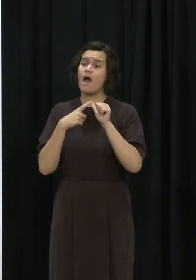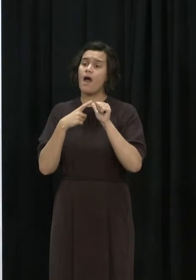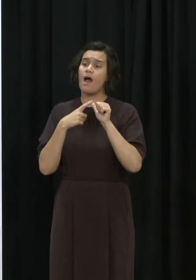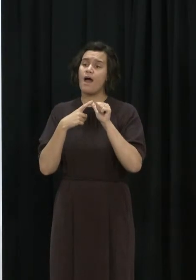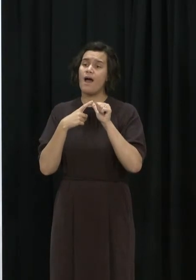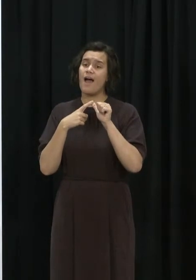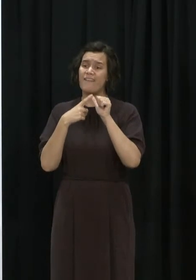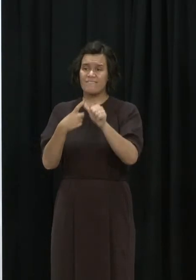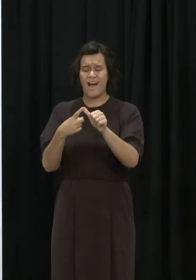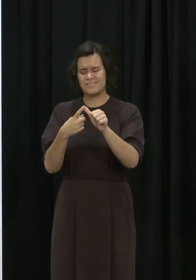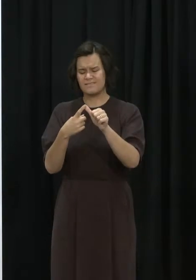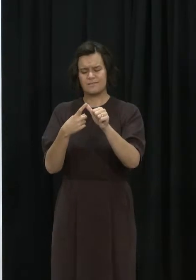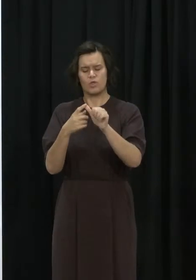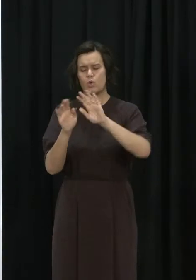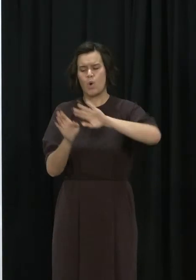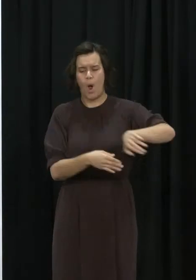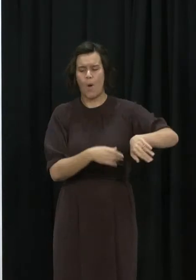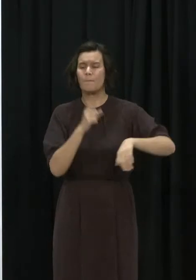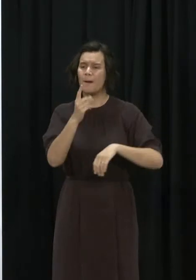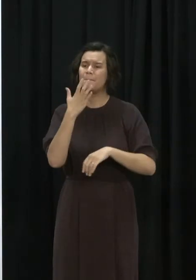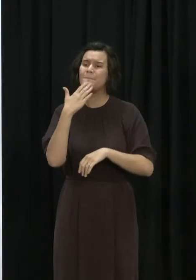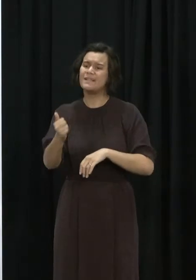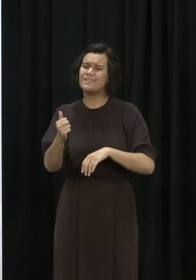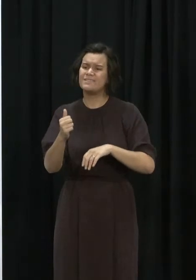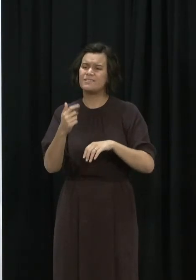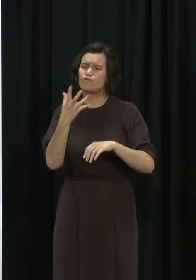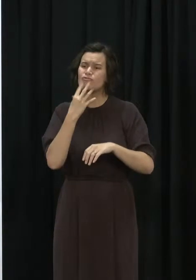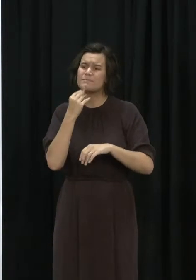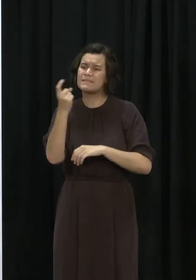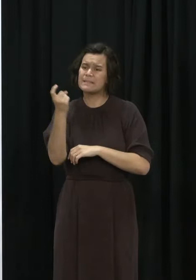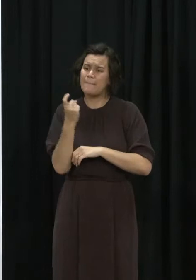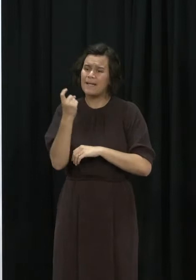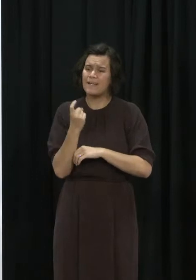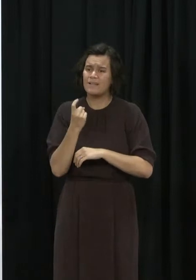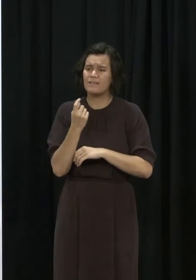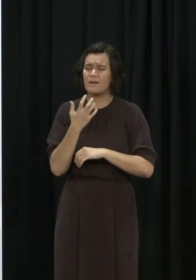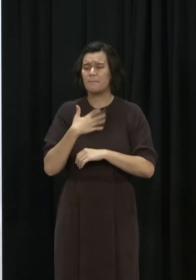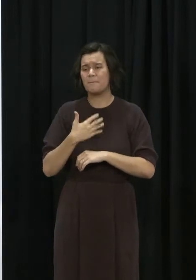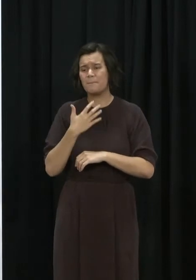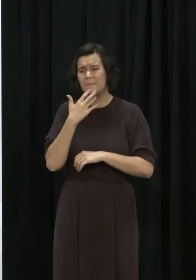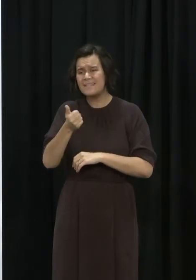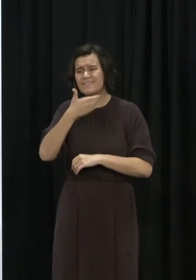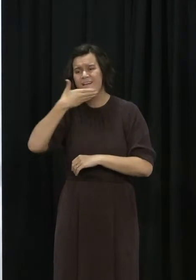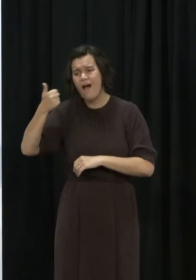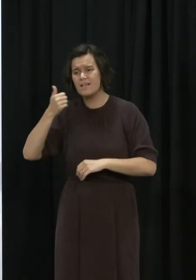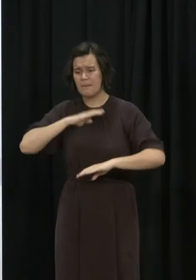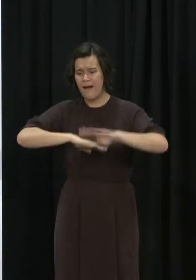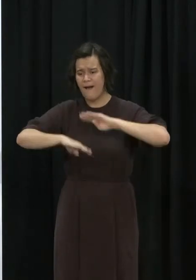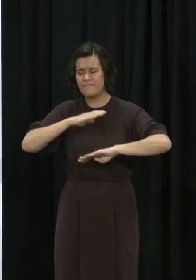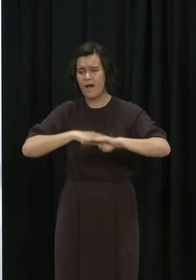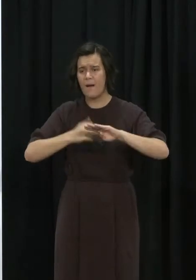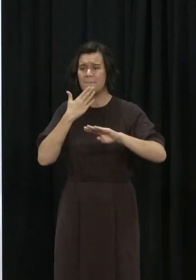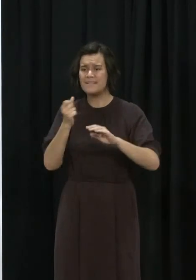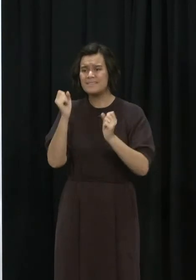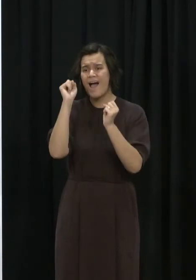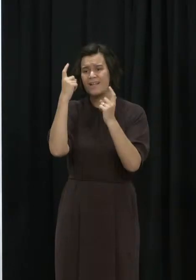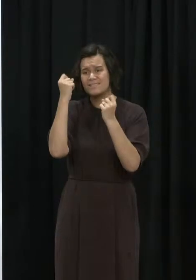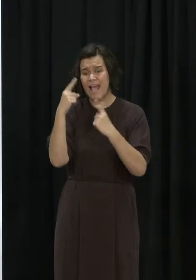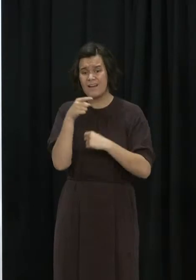whakarato i nga paahi kano